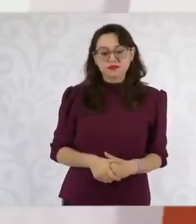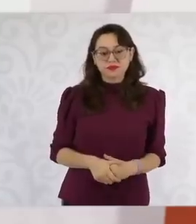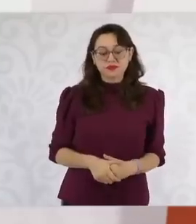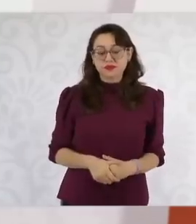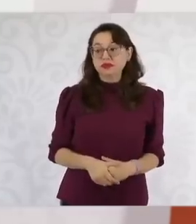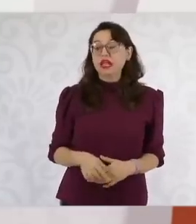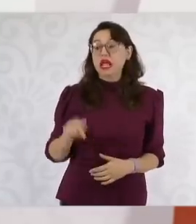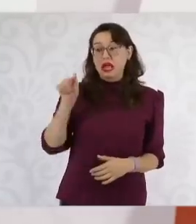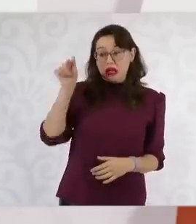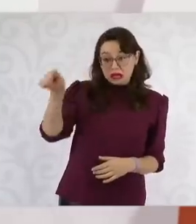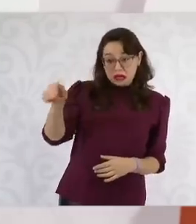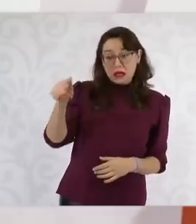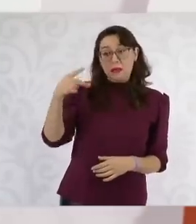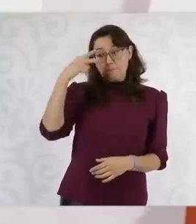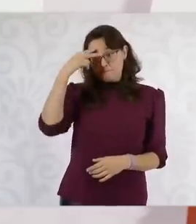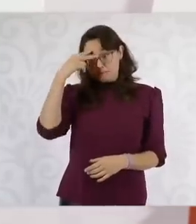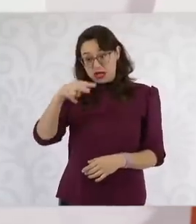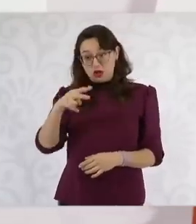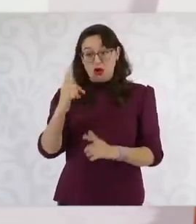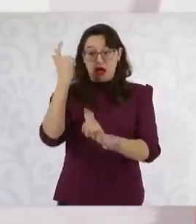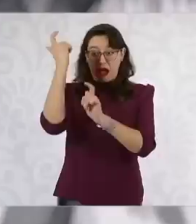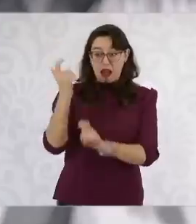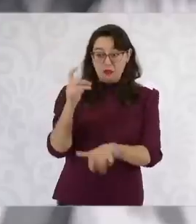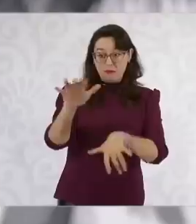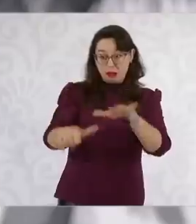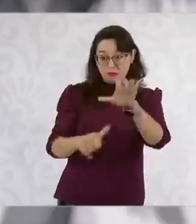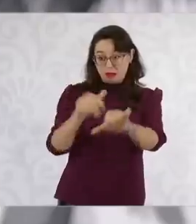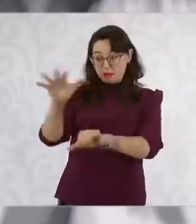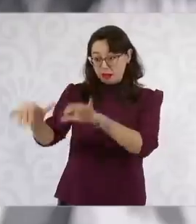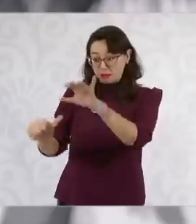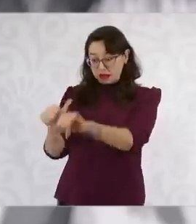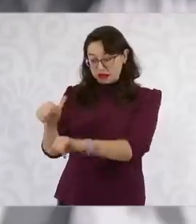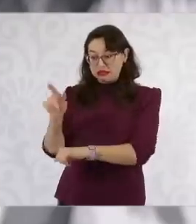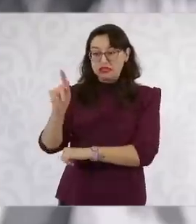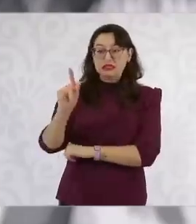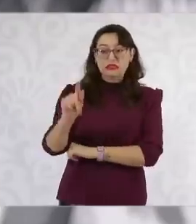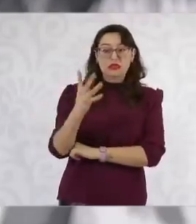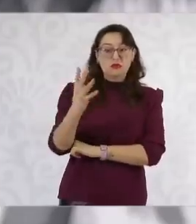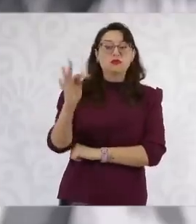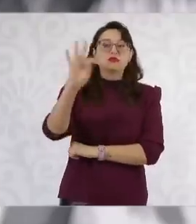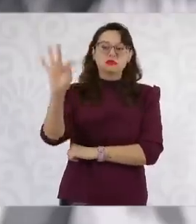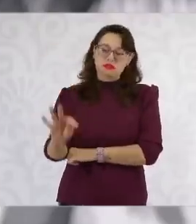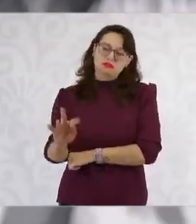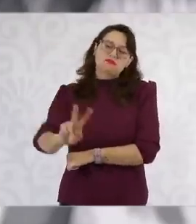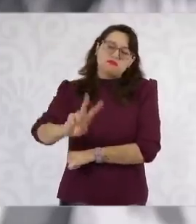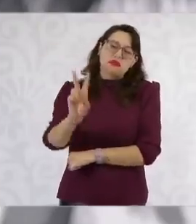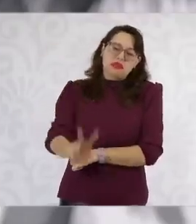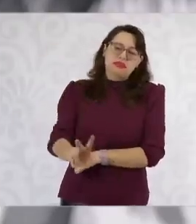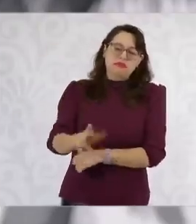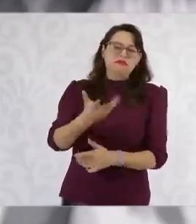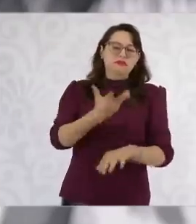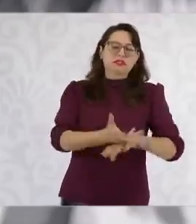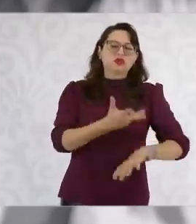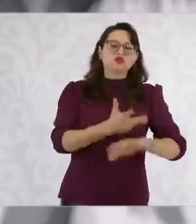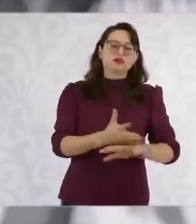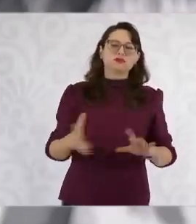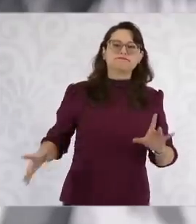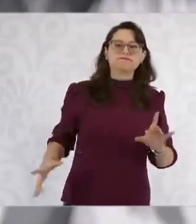representan alrededor del 74 por que proviene de Estados Unidos es muy relevante esto muy